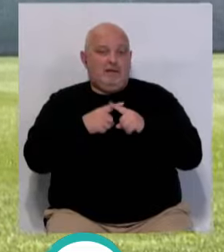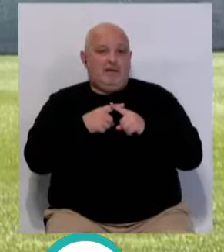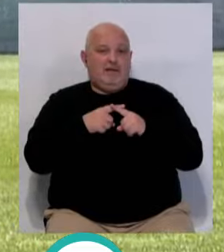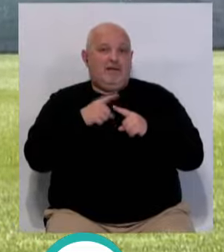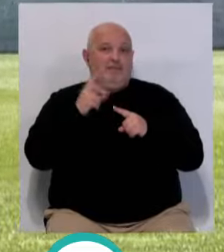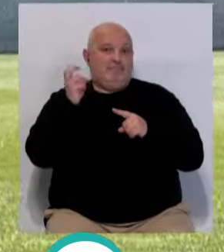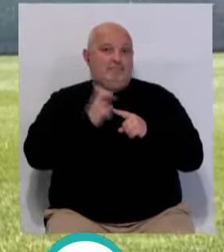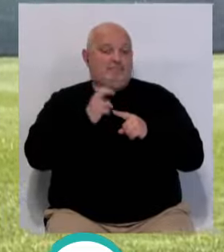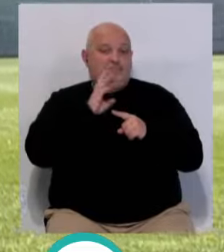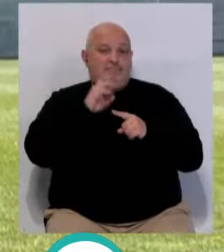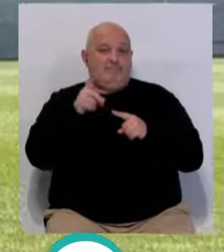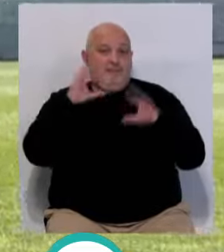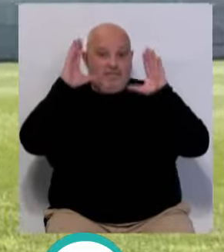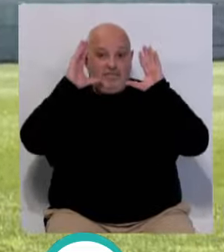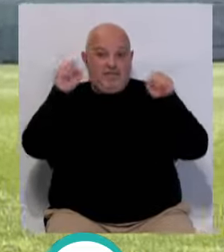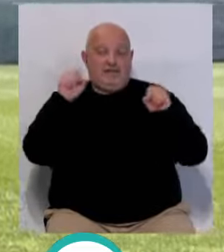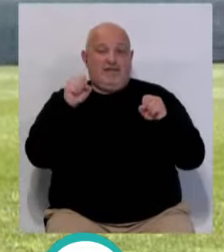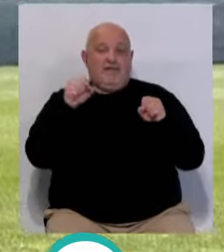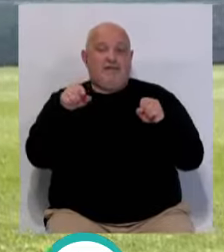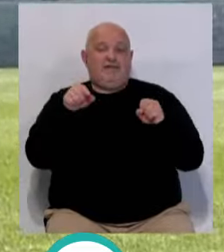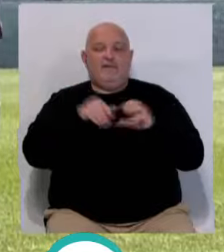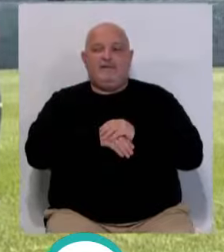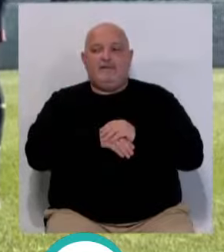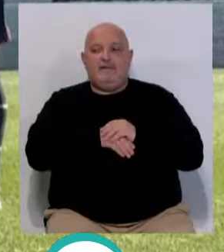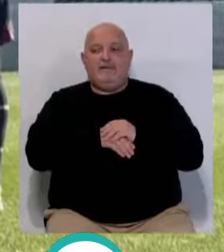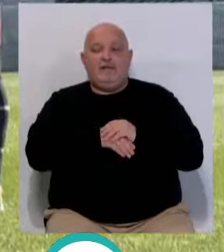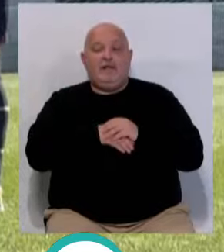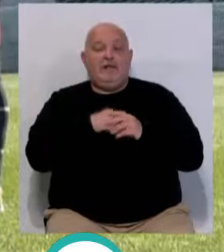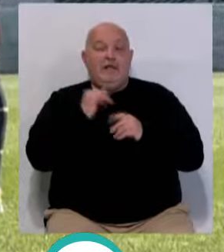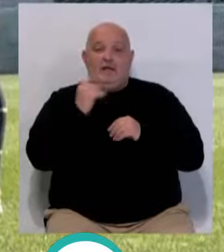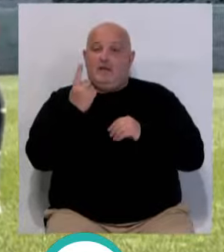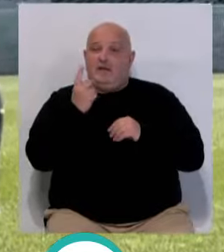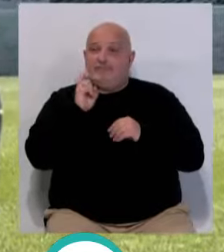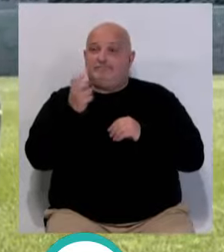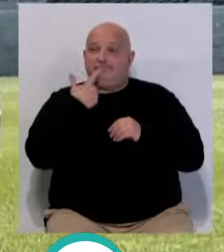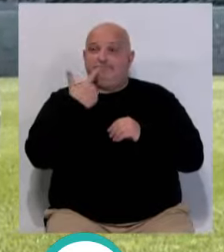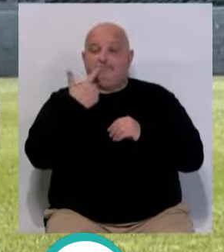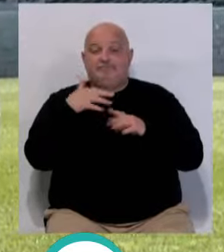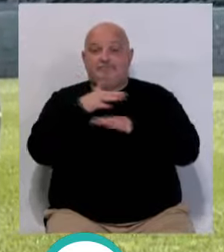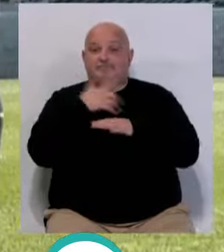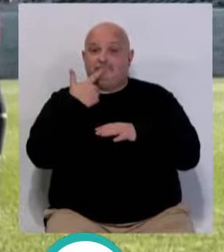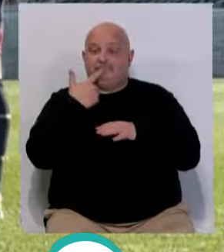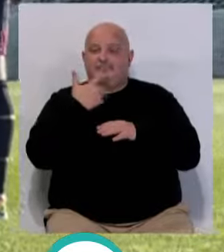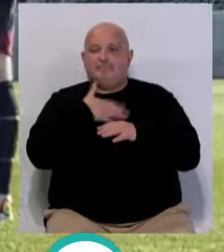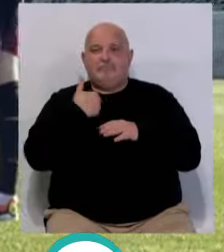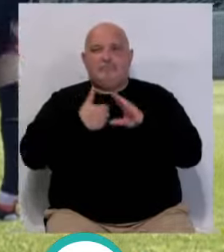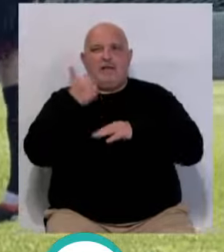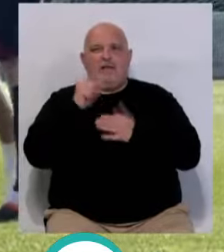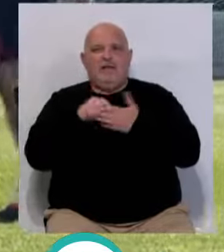frente al celta con ese zapatazo hay quienes hubieran deseado haber visto minutos a Darwin